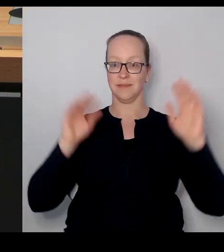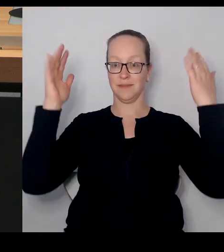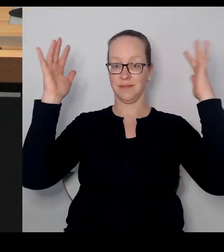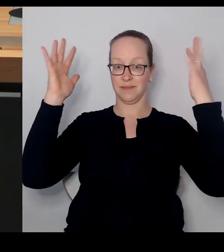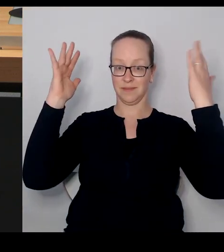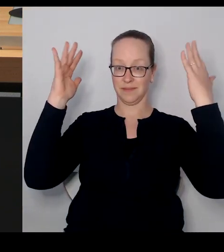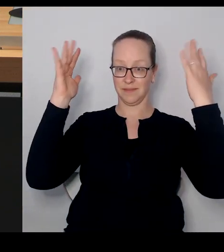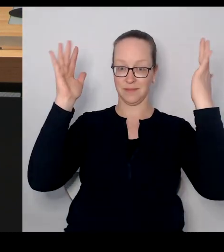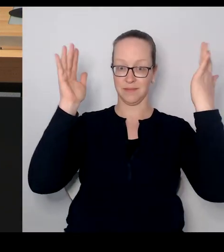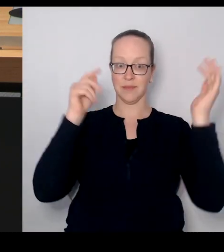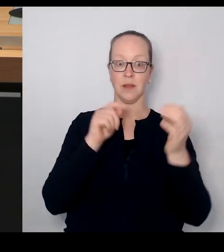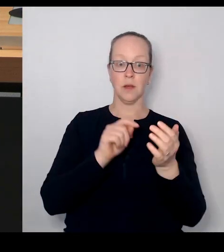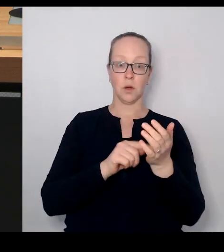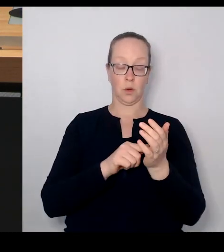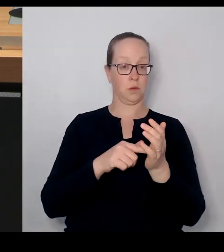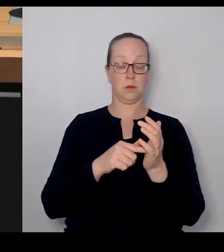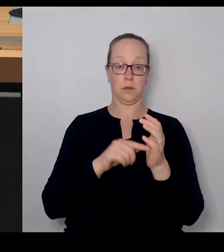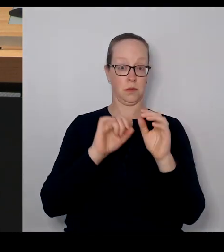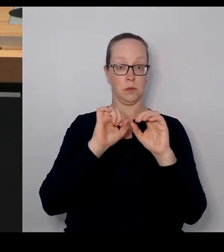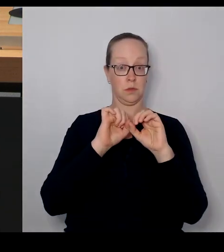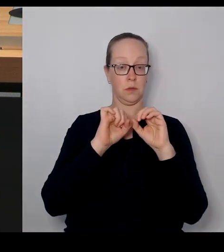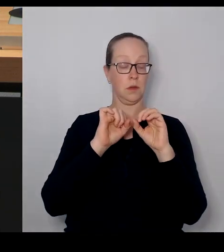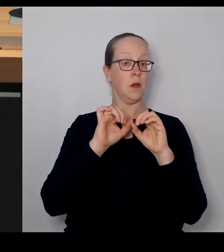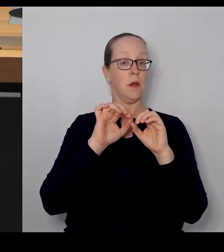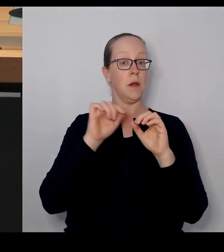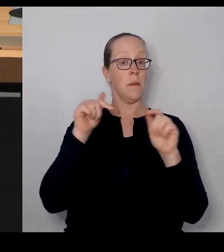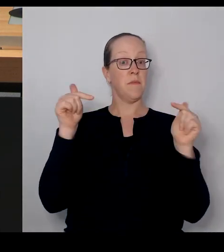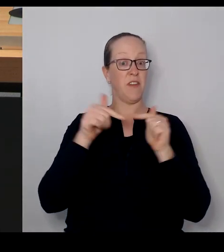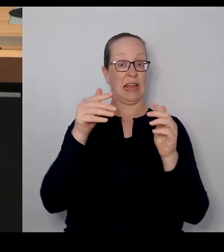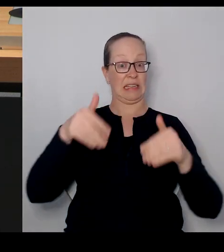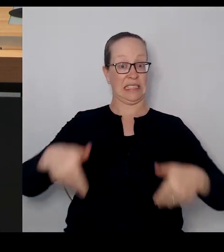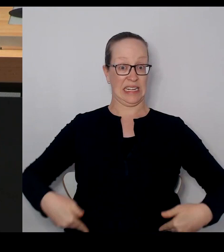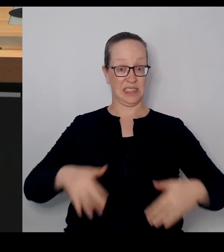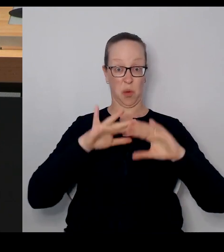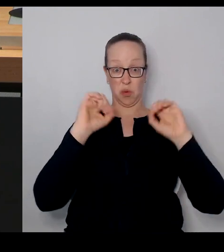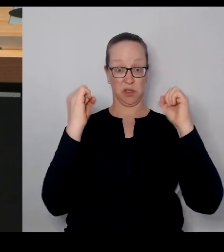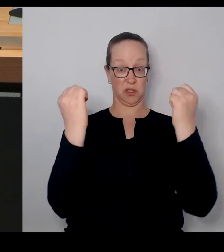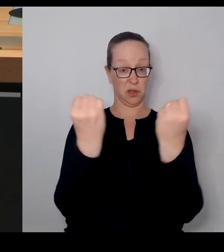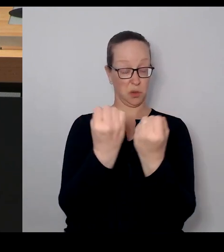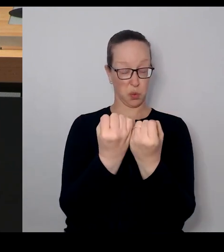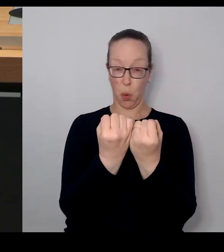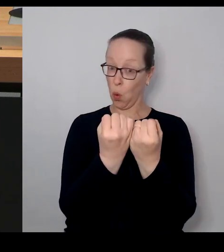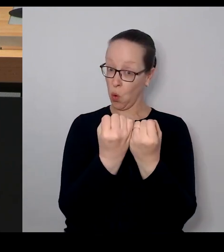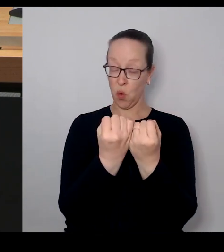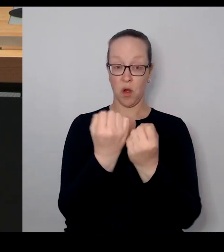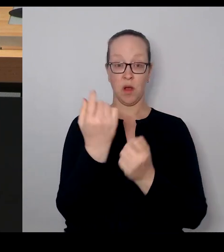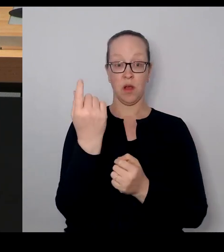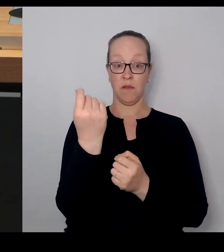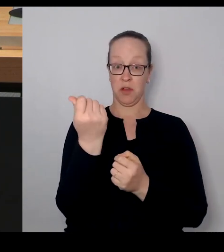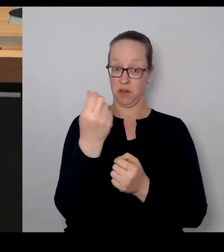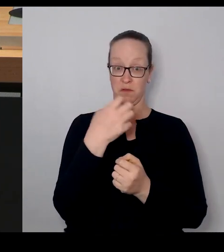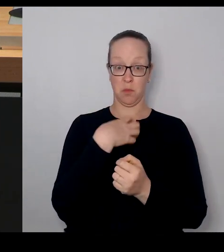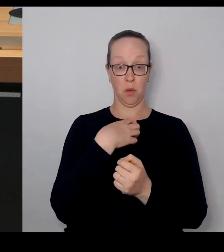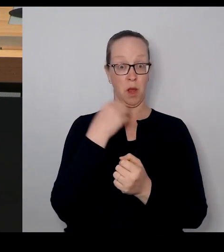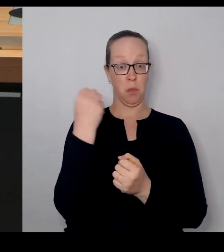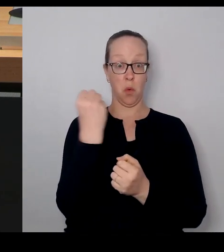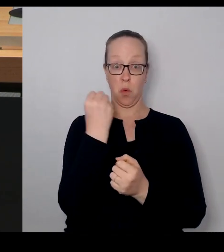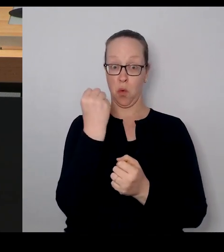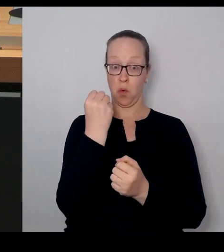zunehmend nicht zu unterschätzendes wirtschaftliches Problem dar und für die Pflegebedürftigen selbst eine weitere Einbuße